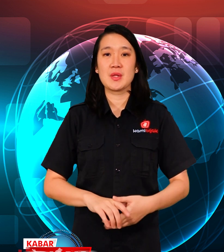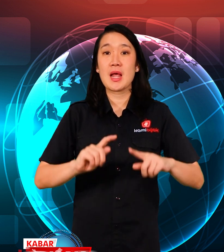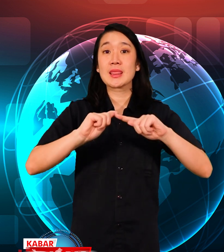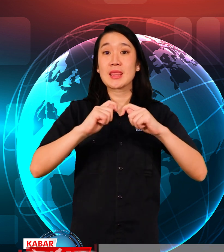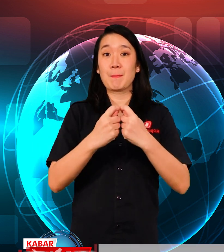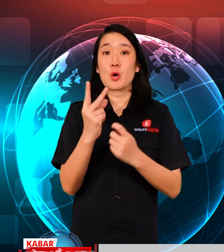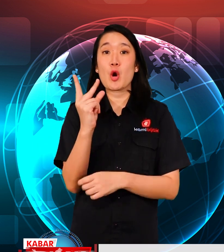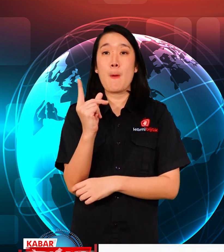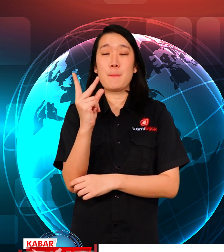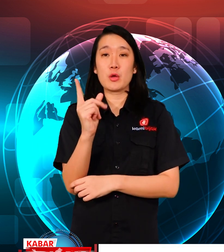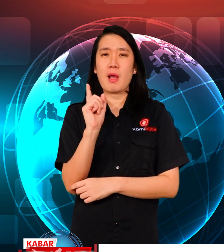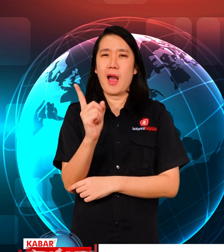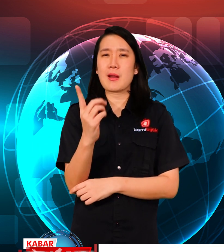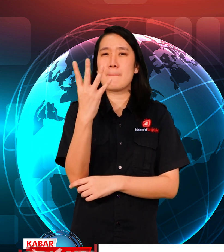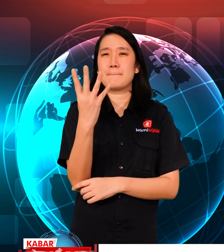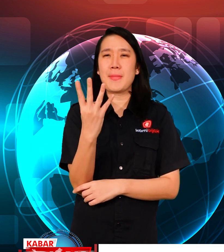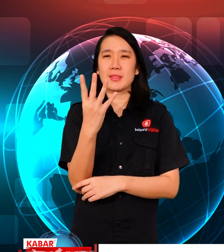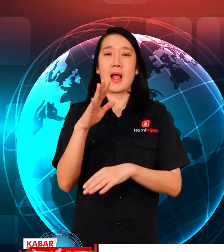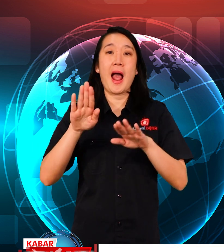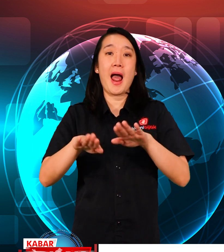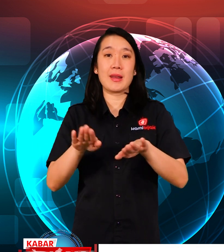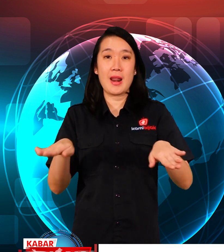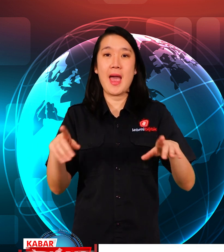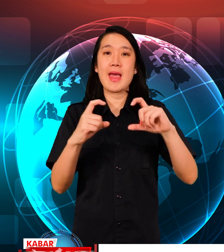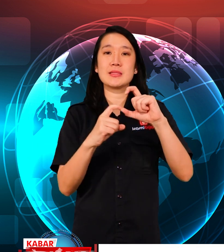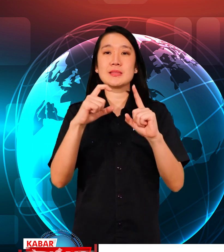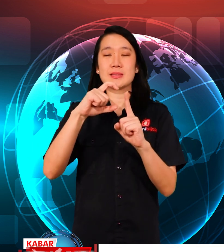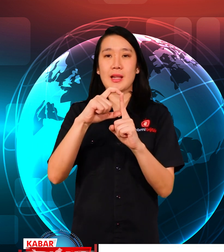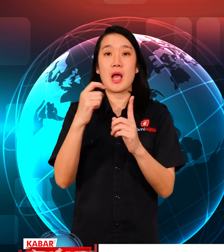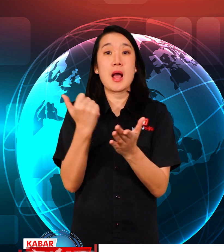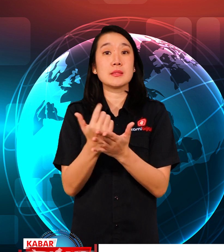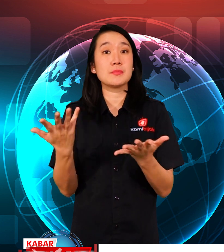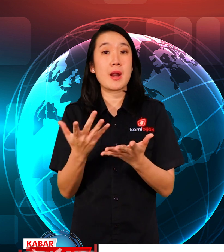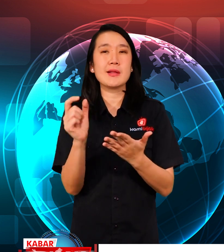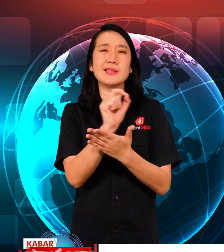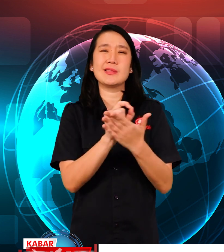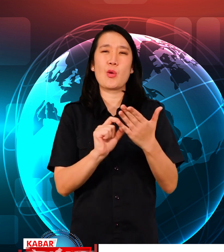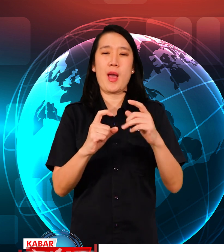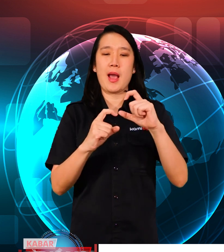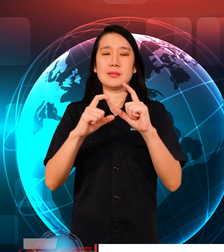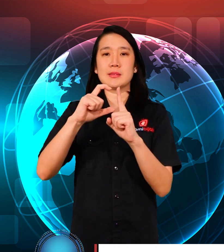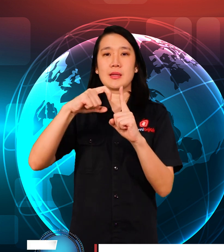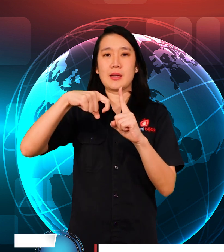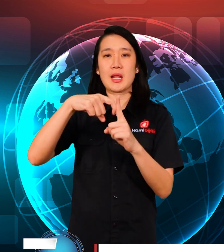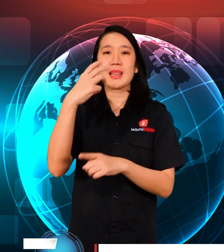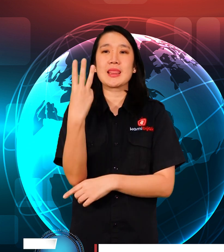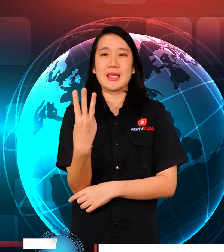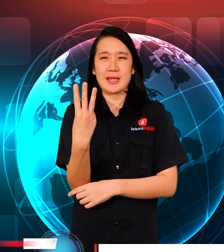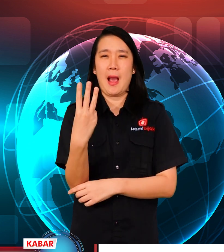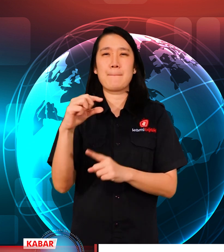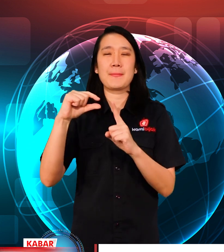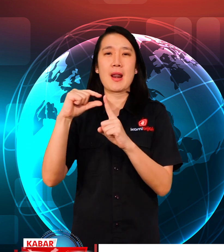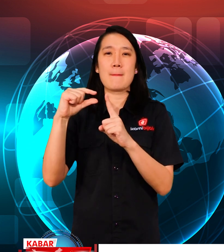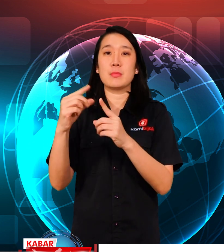Tim robotik yang terdiri dari 4 anak SD asal sekolah SDK 3 Penabur